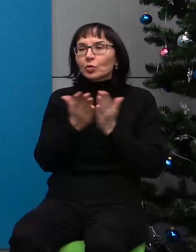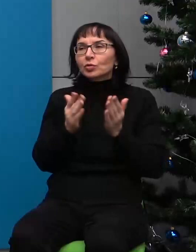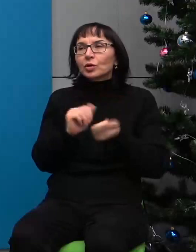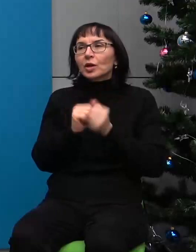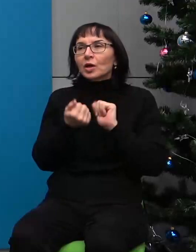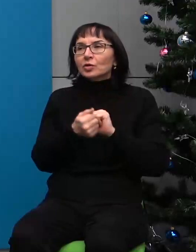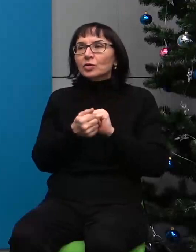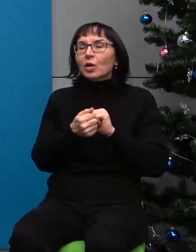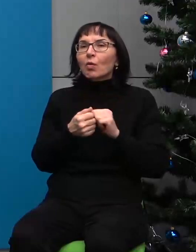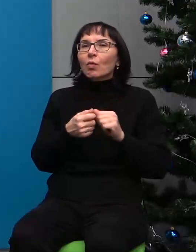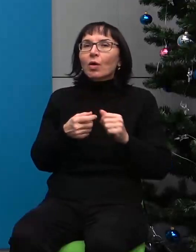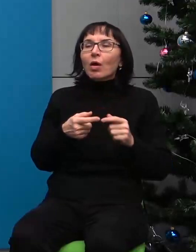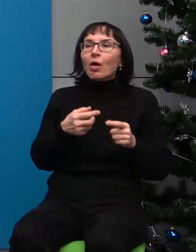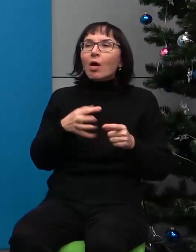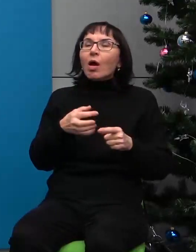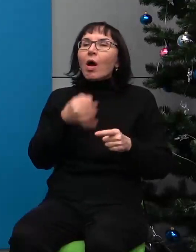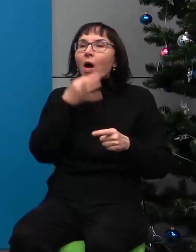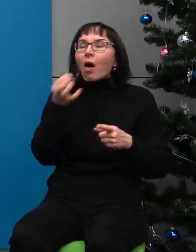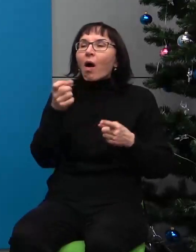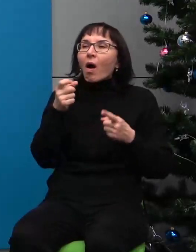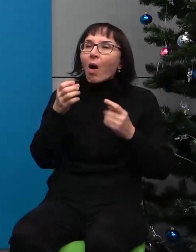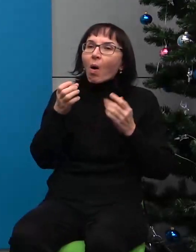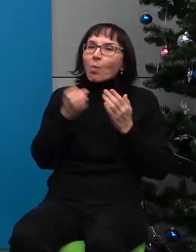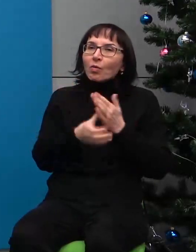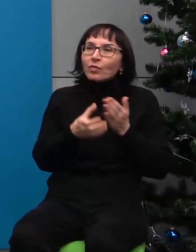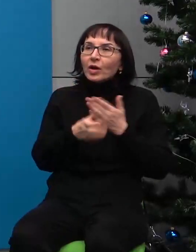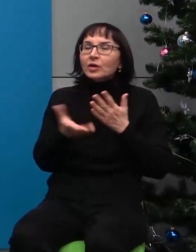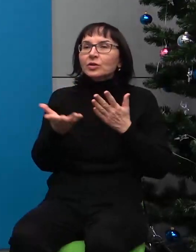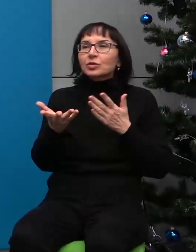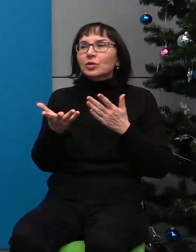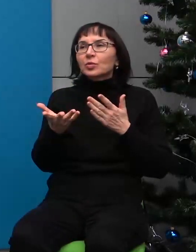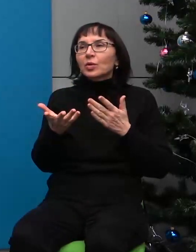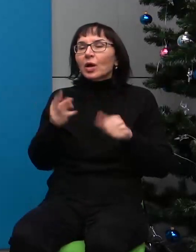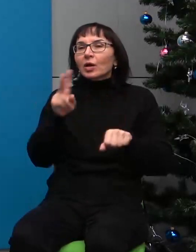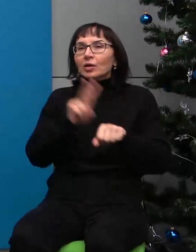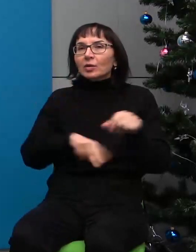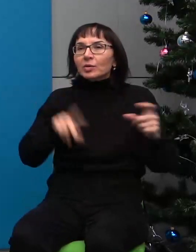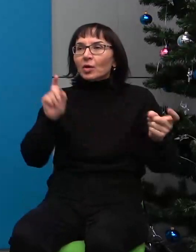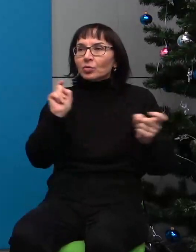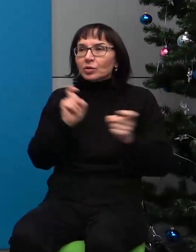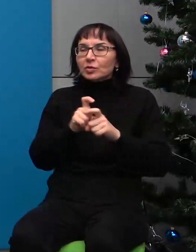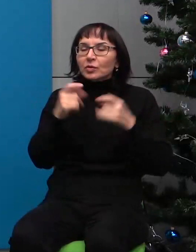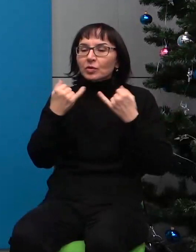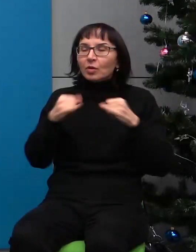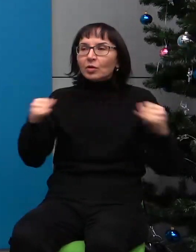ale ma wątek kryminał. Ale odpowiedź jest bardzo prosta. Kryminał w przeciwieństwie do innych gatunków literackich